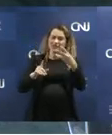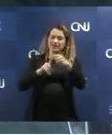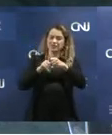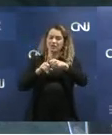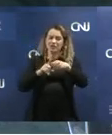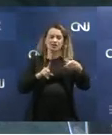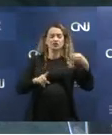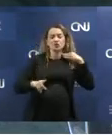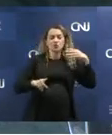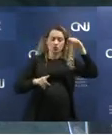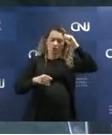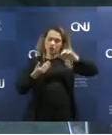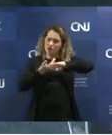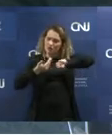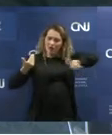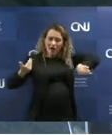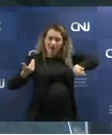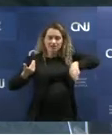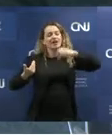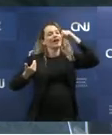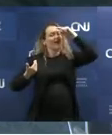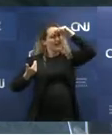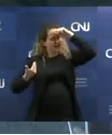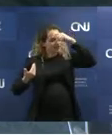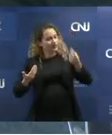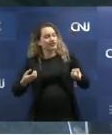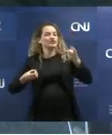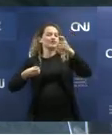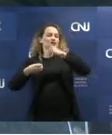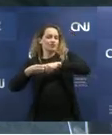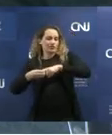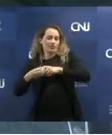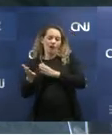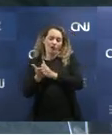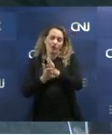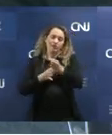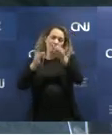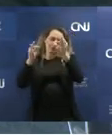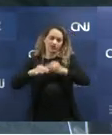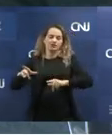Então é muito difícil retomarmos um caminho para sanear a vara.